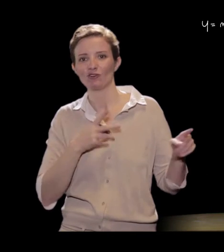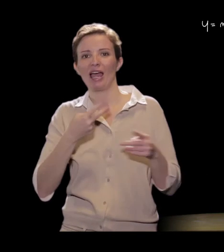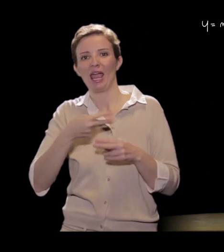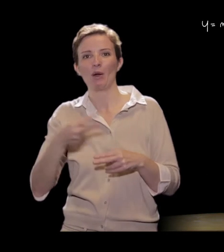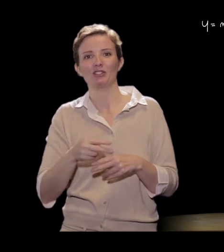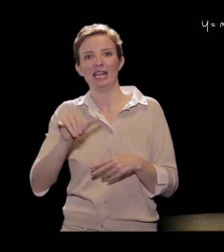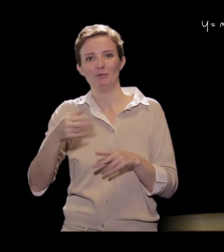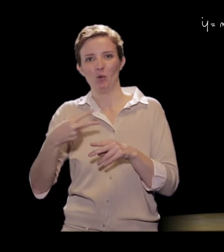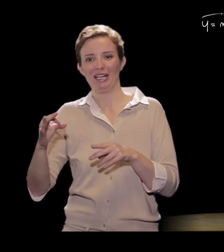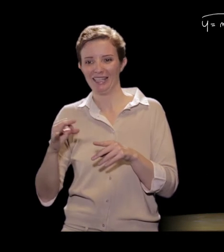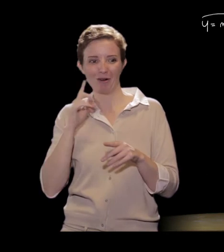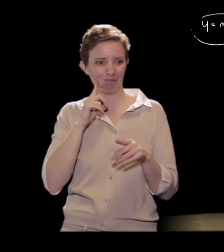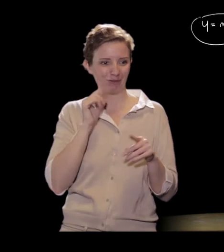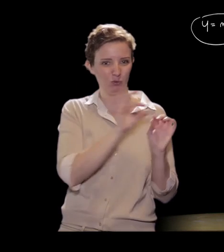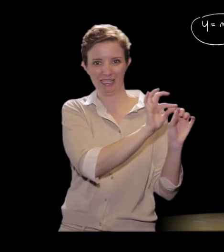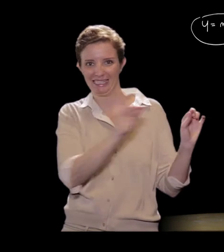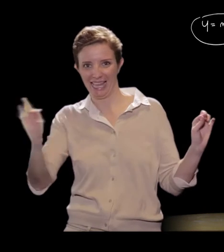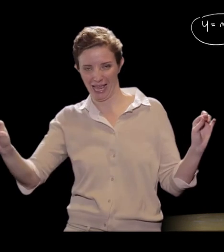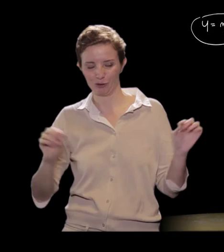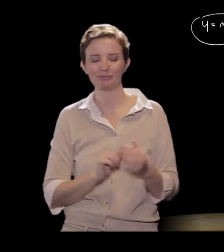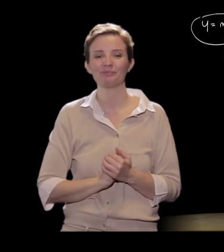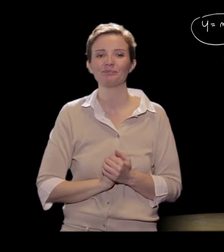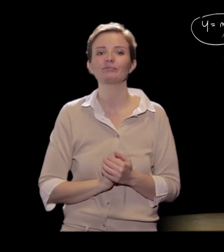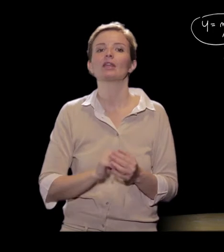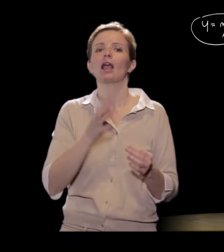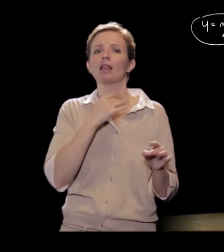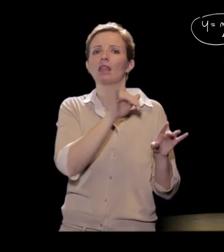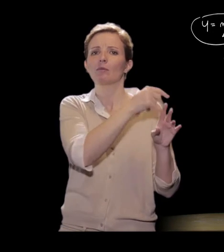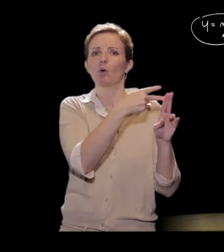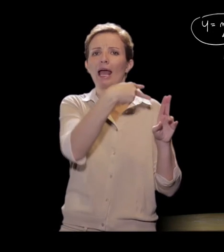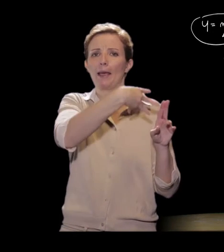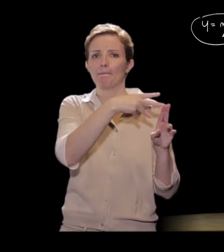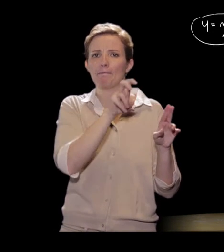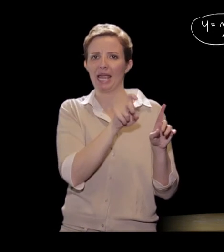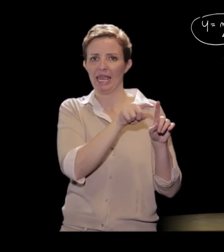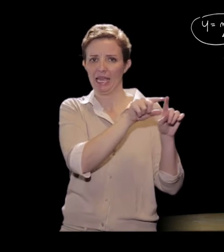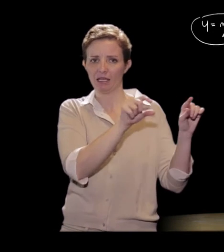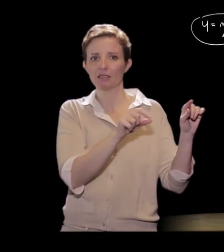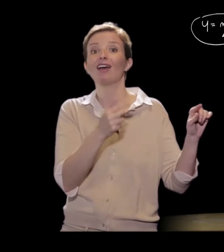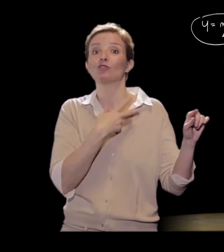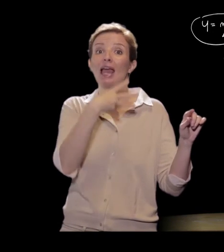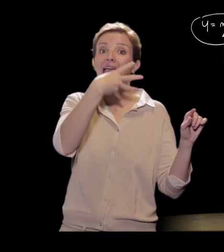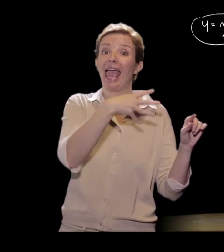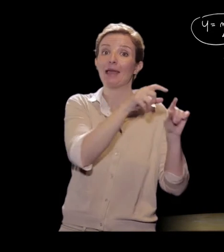Vediamo l'equazione della retta passante per l'origine. È caratterizzata dal parametro m, che è il coefficiente angolare.